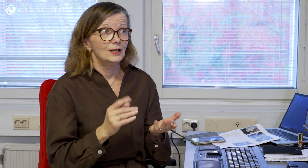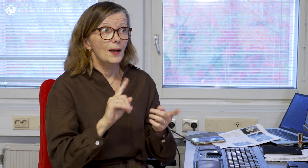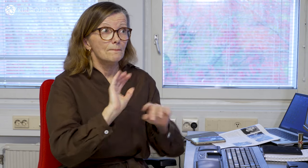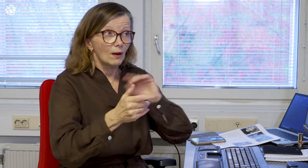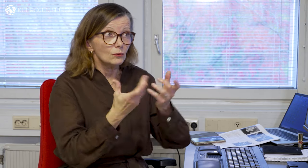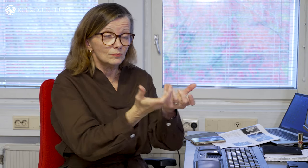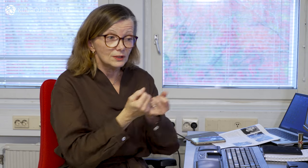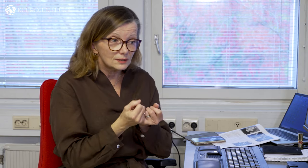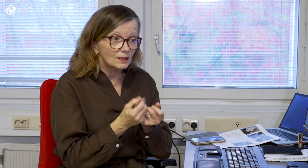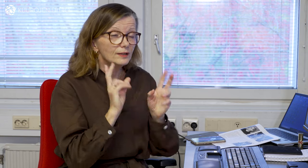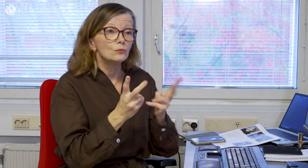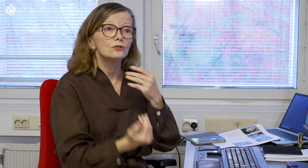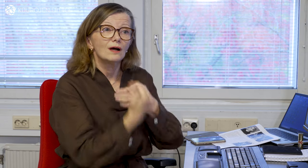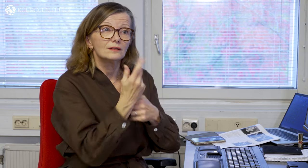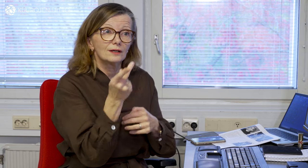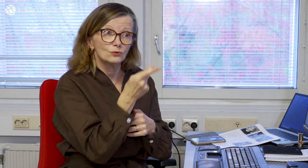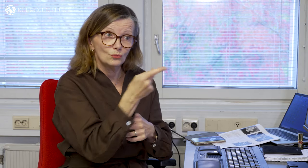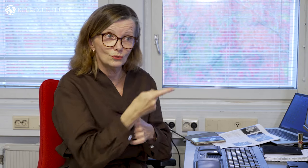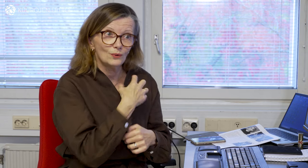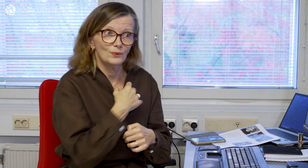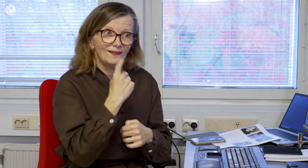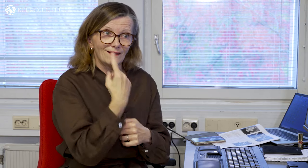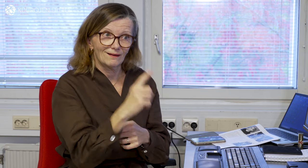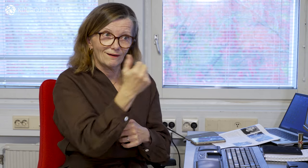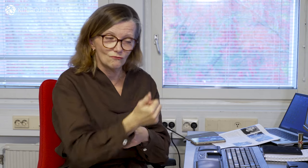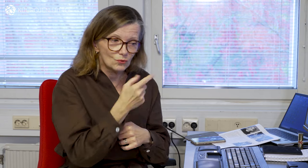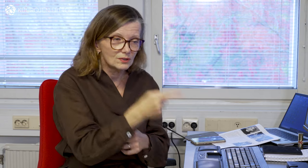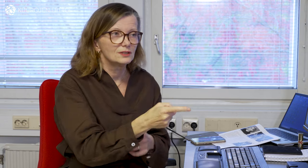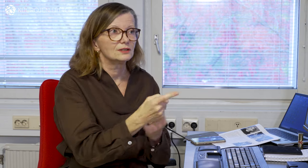mutta yritämme saada asiakaspalautetta vuosittaisen kyselyn kautta.